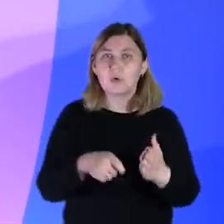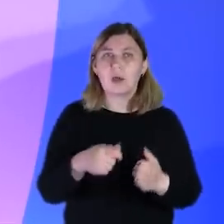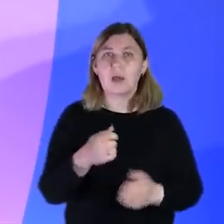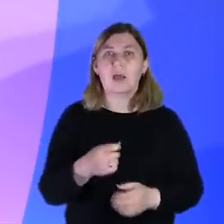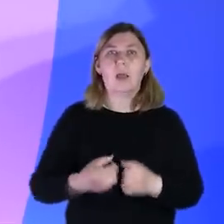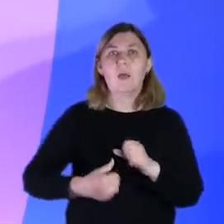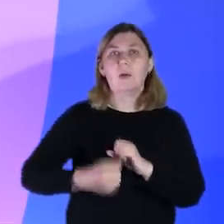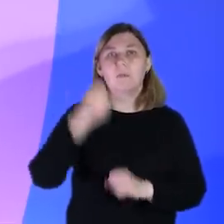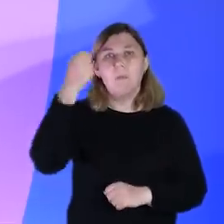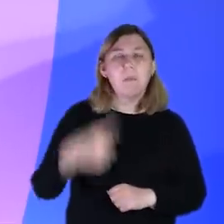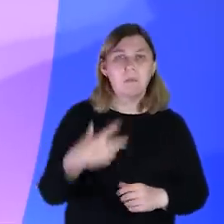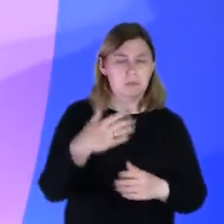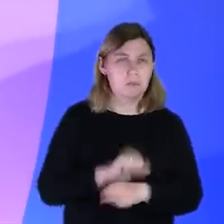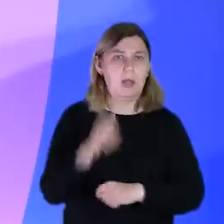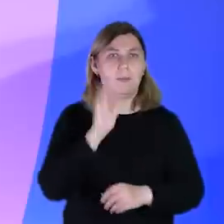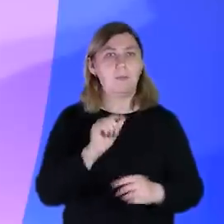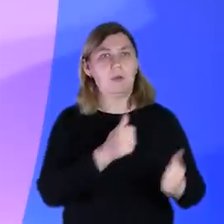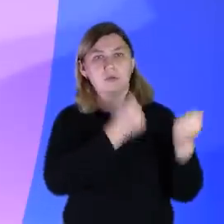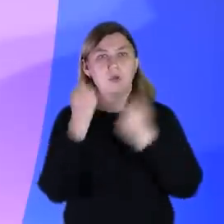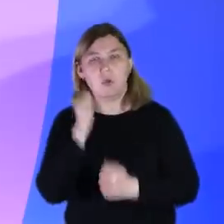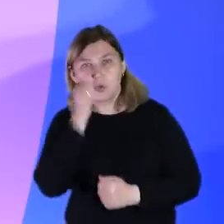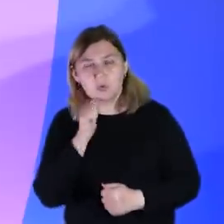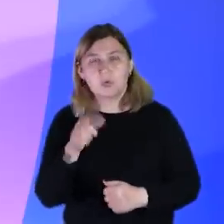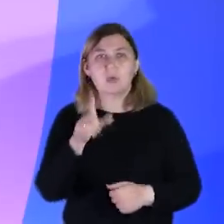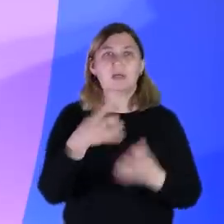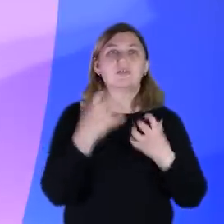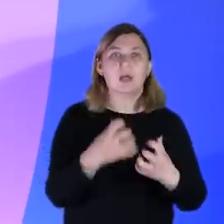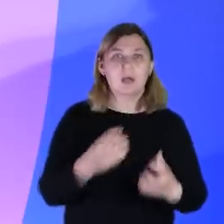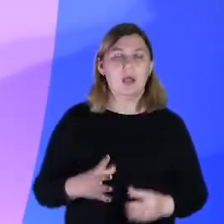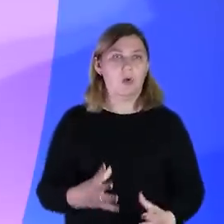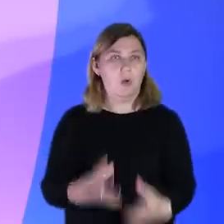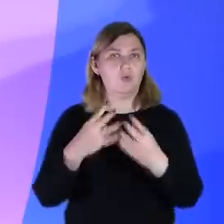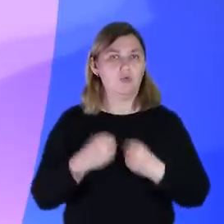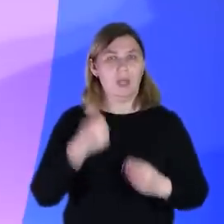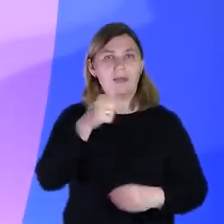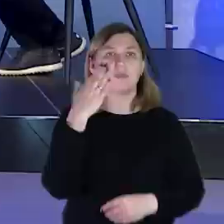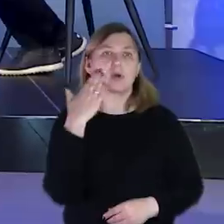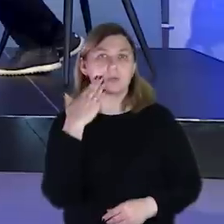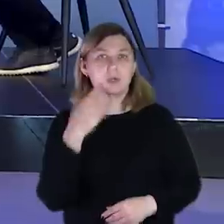wódki i przyniosła następnego dnia, żeby z nią porozmawiać. Zachęcona, że dostała tego jednego dolara następnego dnia